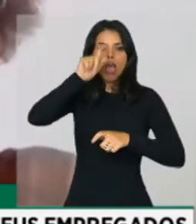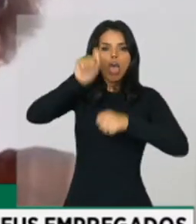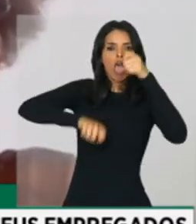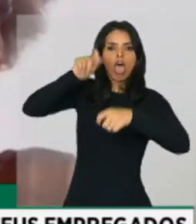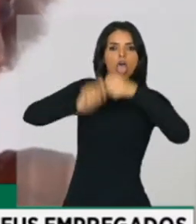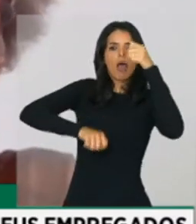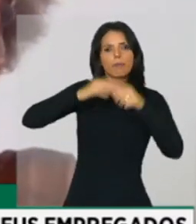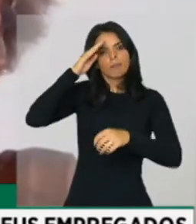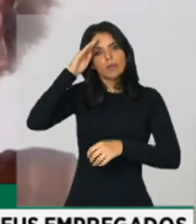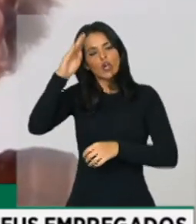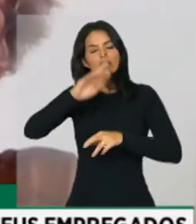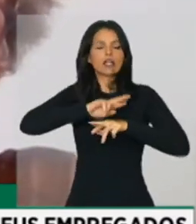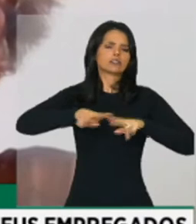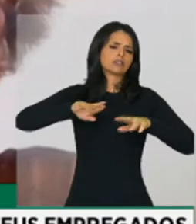DE PRIORIDADES. -- [PRESIDENTE]: COMO